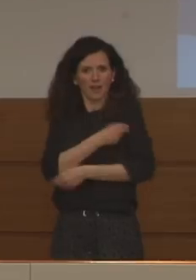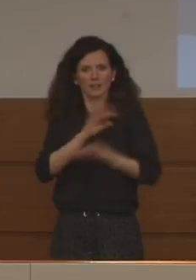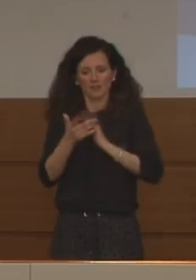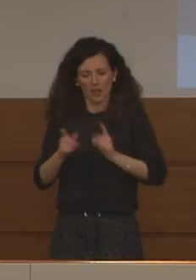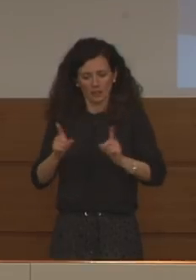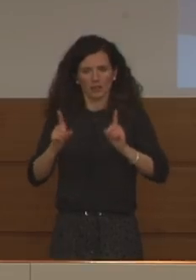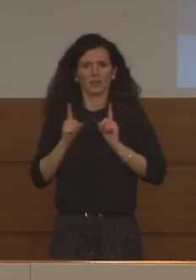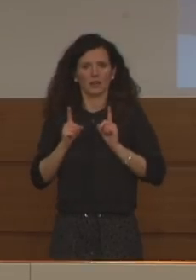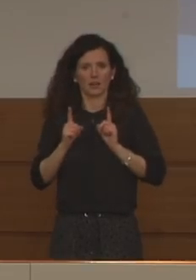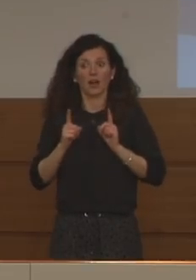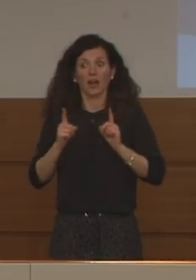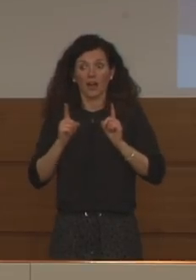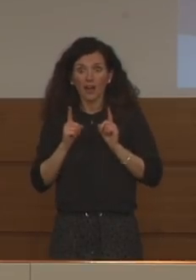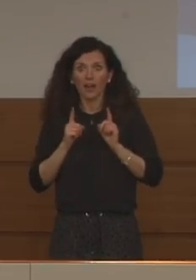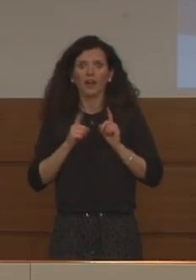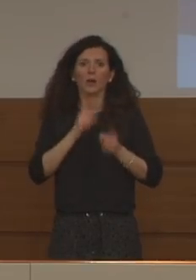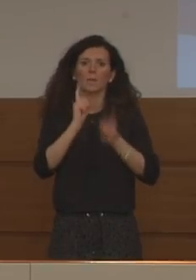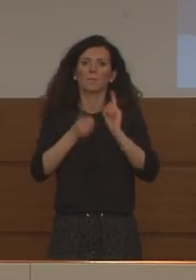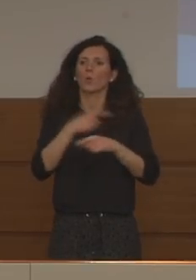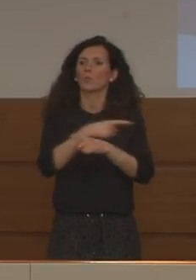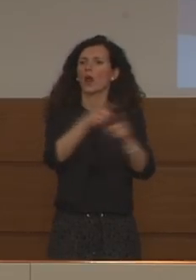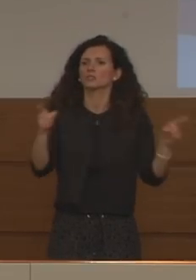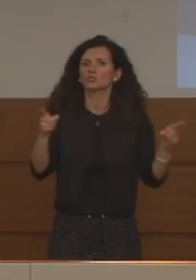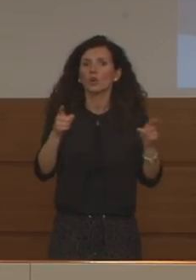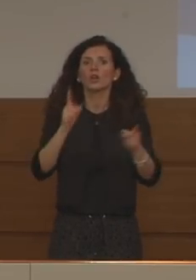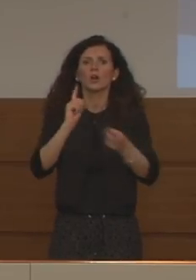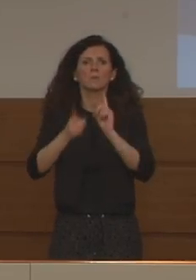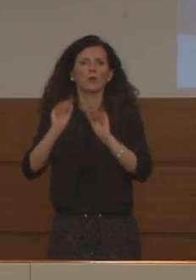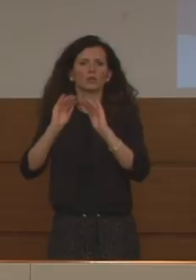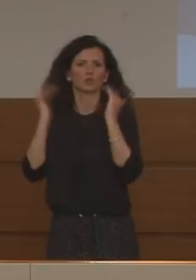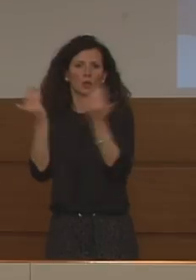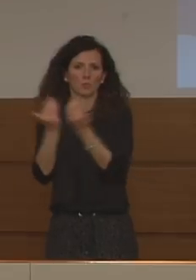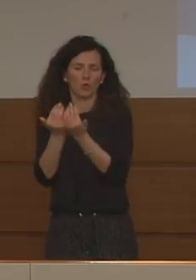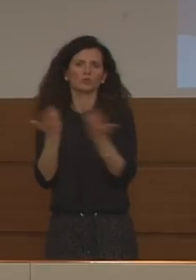della popolazione mondiale, dobbiamo dire, perché italiana ha certamente il nostro